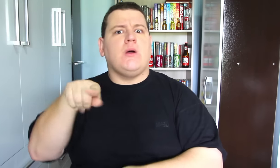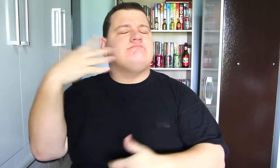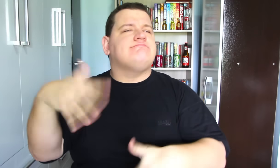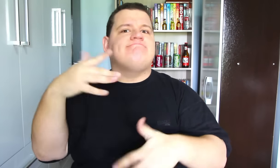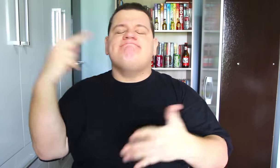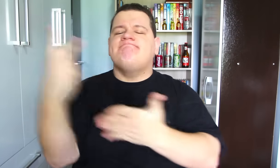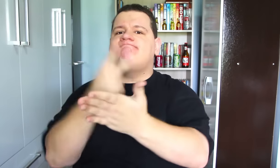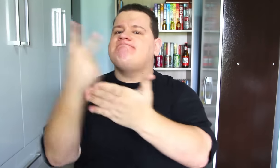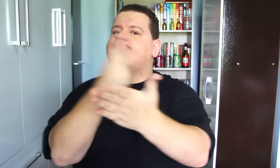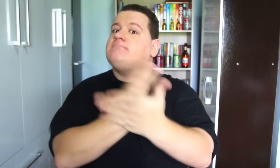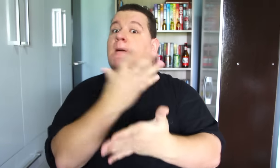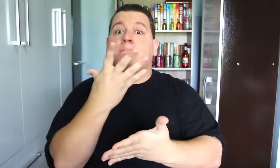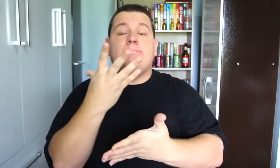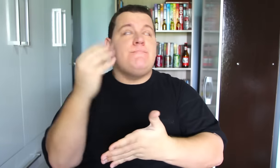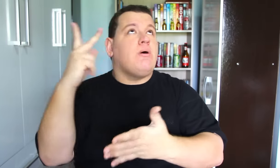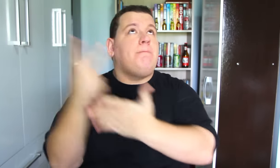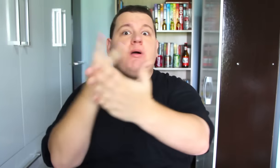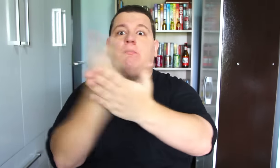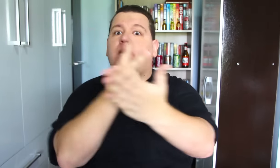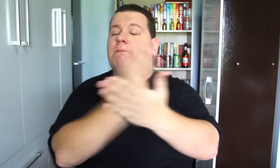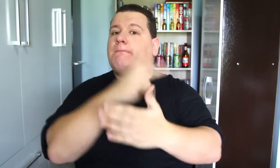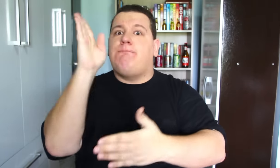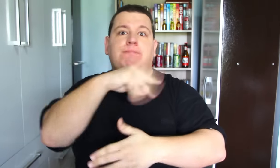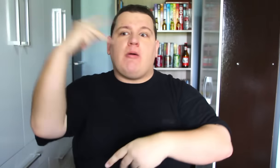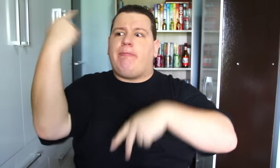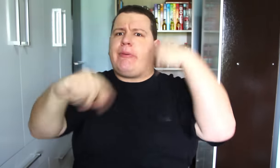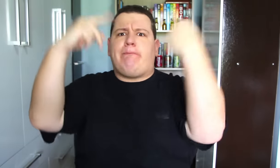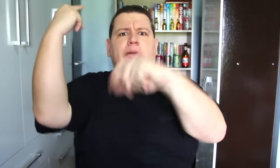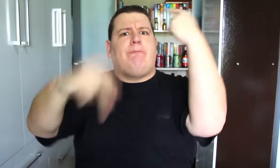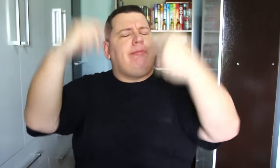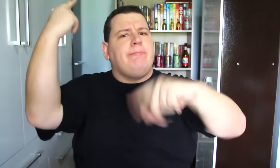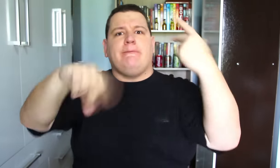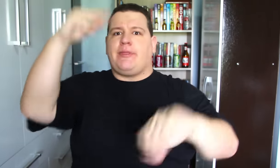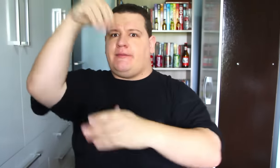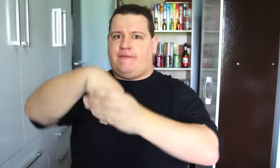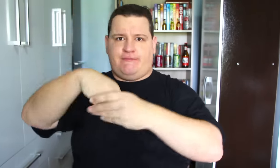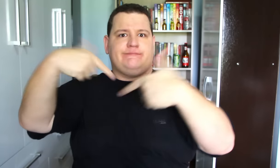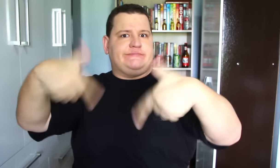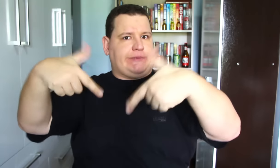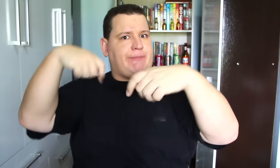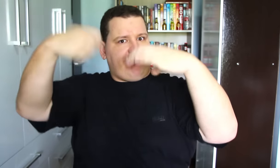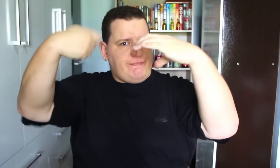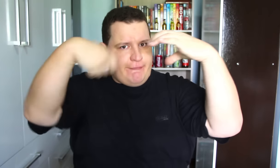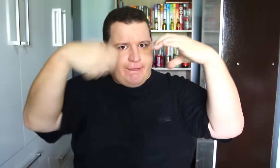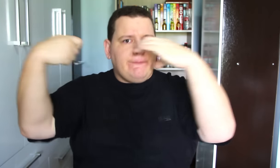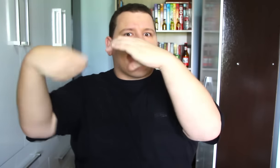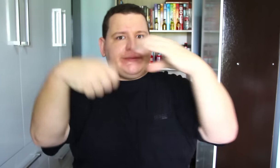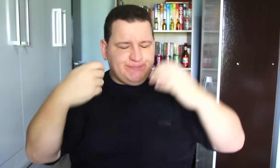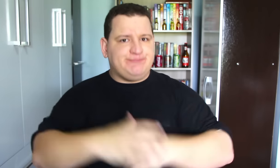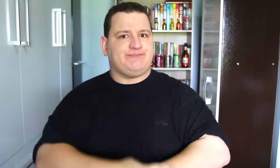A produção desse filme levou muitas maldições.